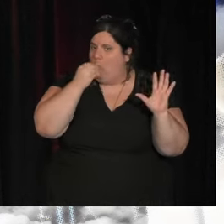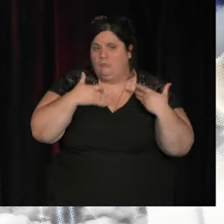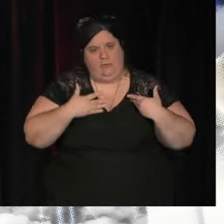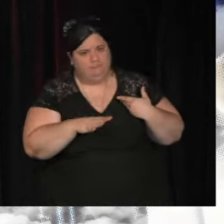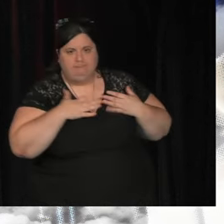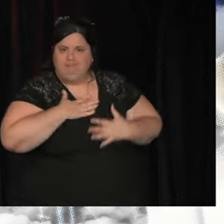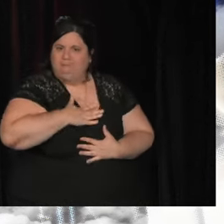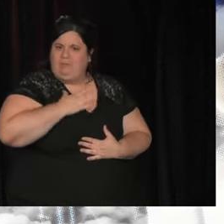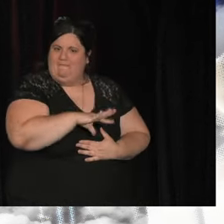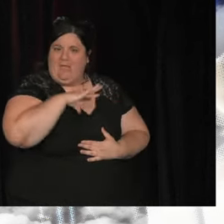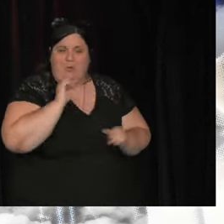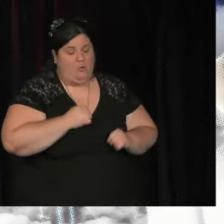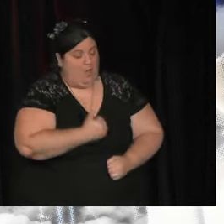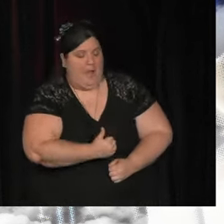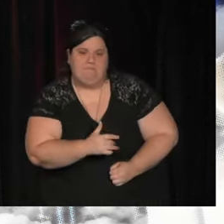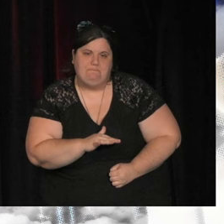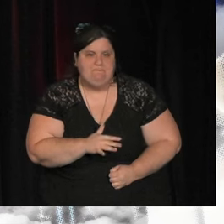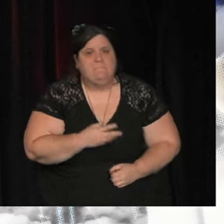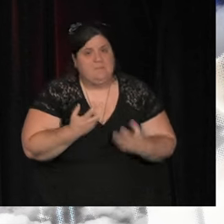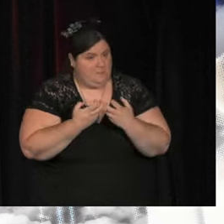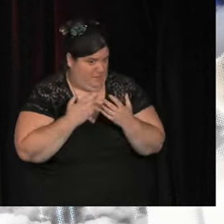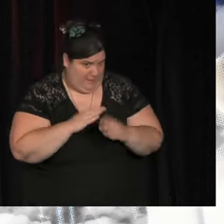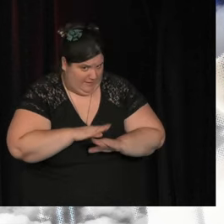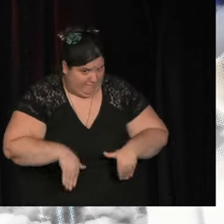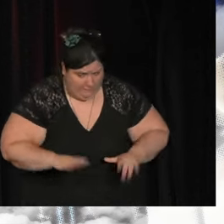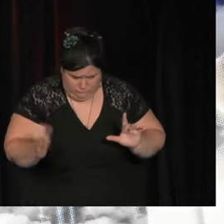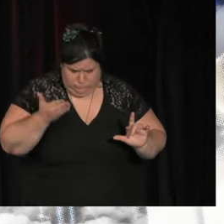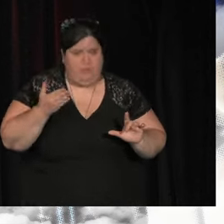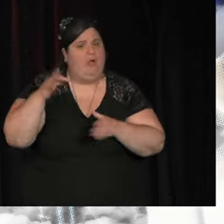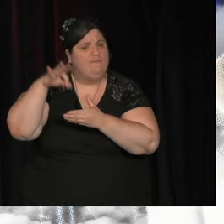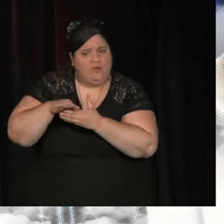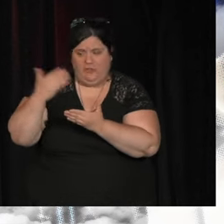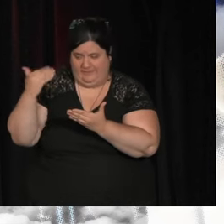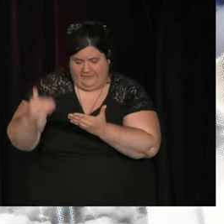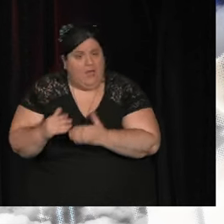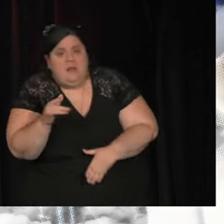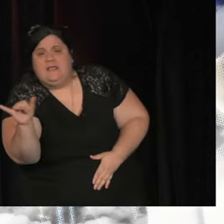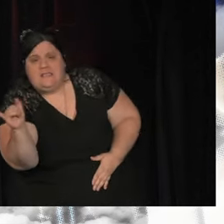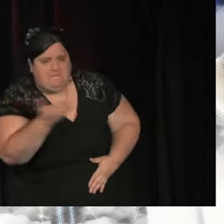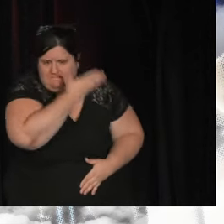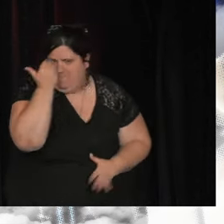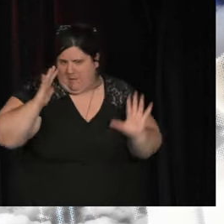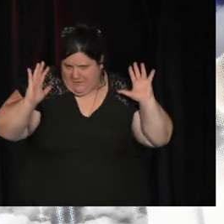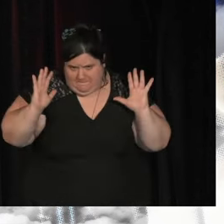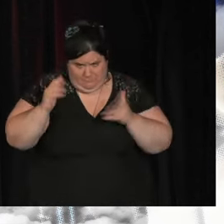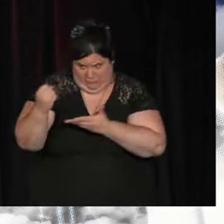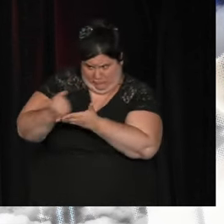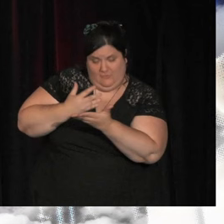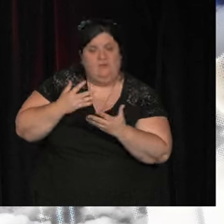Tu es censé être content parce qu'à la fin d'une partie, tu lis : "Vous avez reçu", ça ne dit pas qui, mais "Vous avez reçu un vote de telle personne, telle personne" et la toxicité, c'est fini, ça n'existe plus sur Internet, je crois.